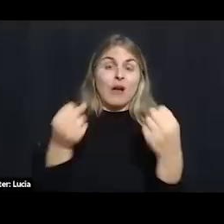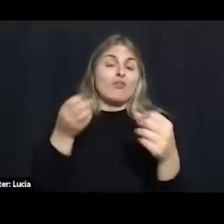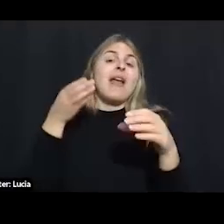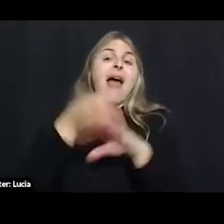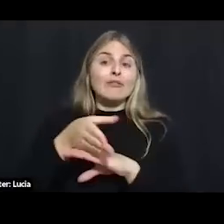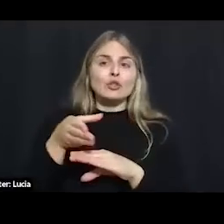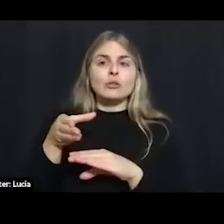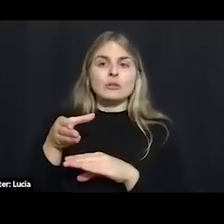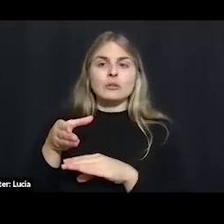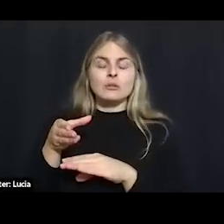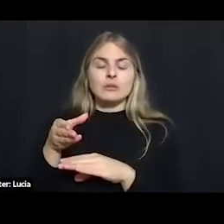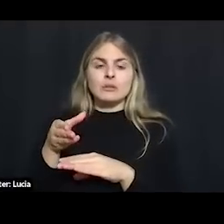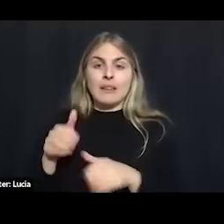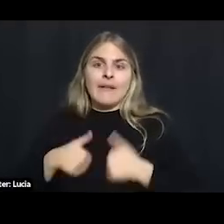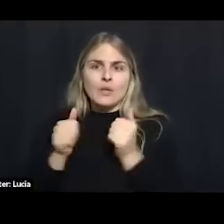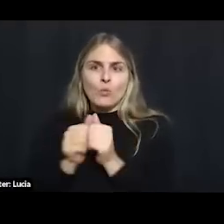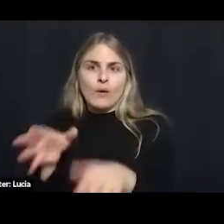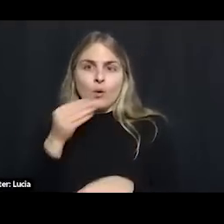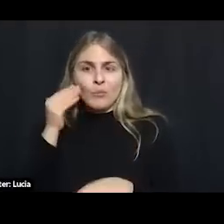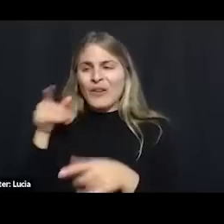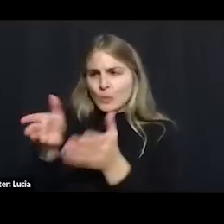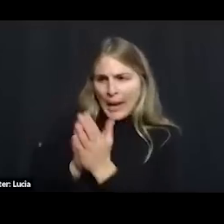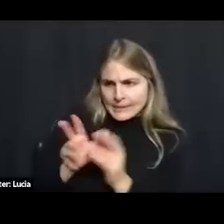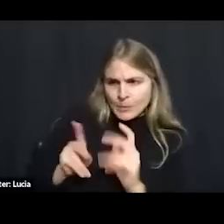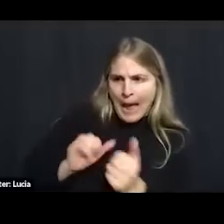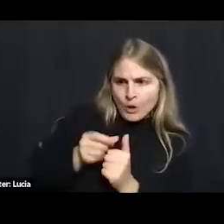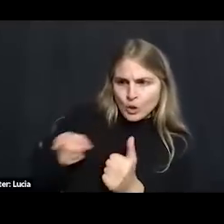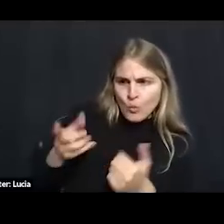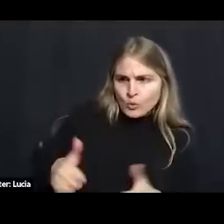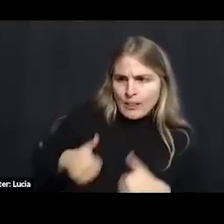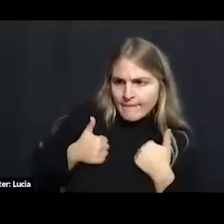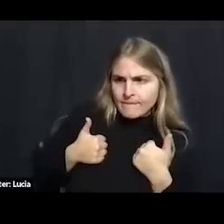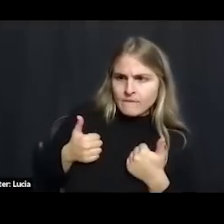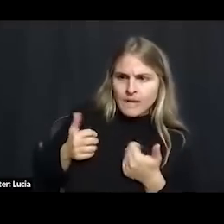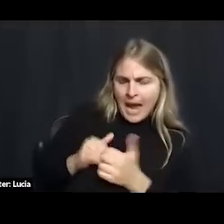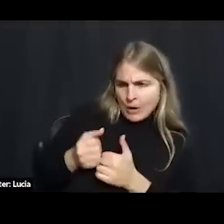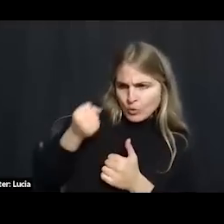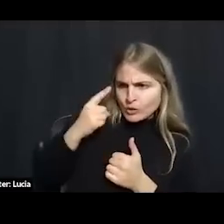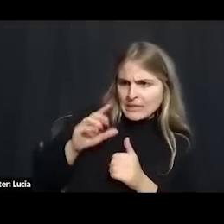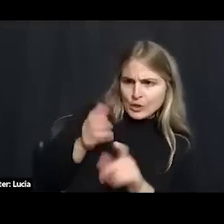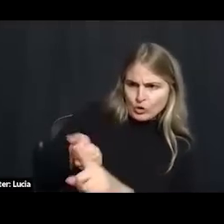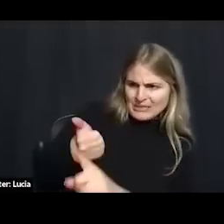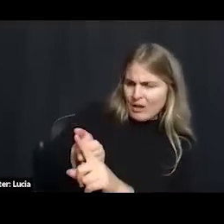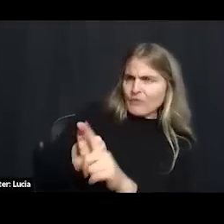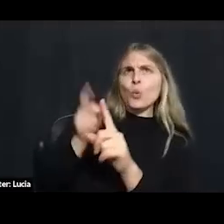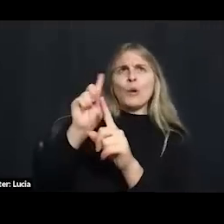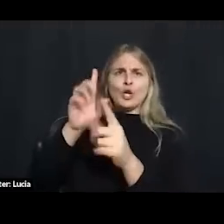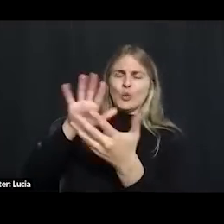Necesitamos preguntar a las personas cómo quieren vivir, cómo se ven a sí mismas dentro de la red de relaciones que tienen, y las identidades y experiencias